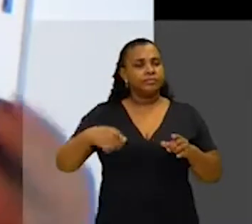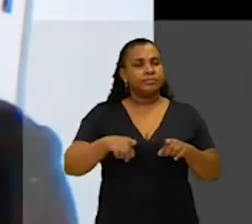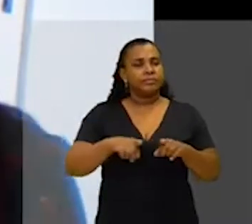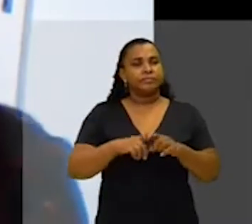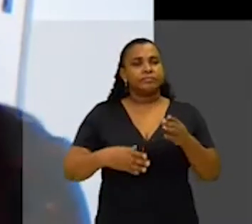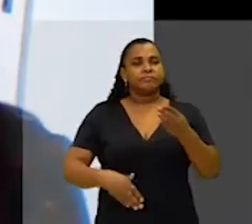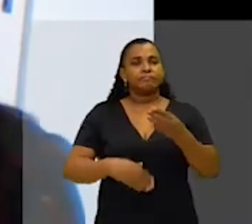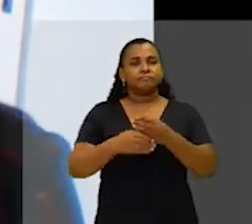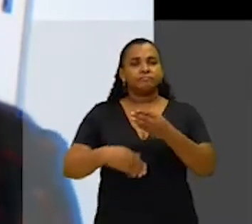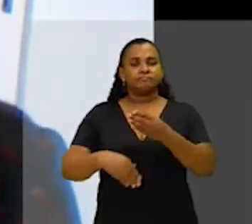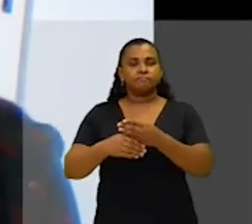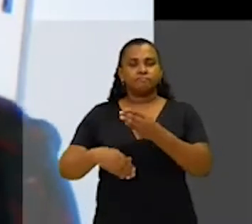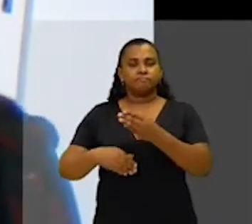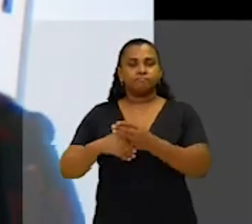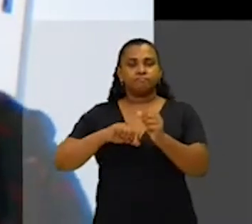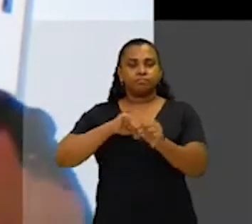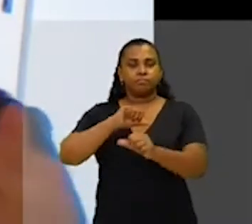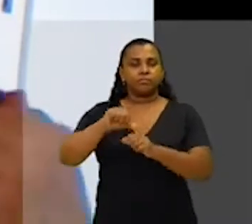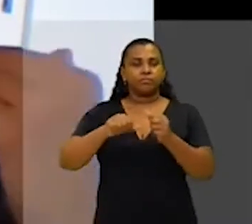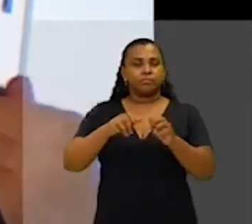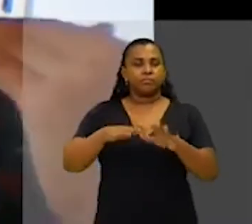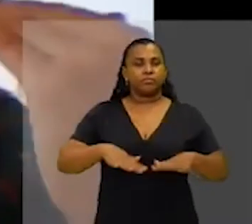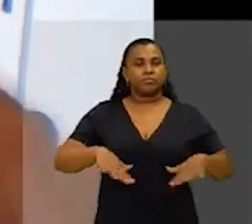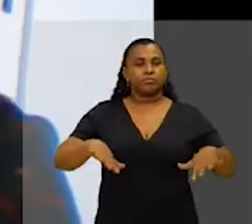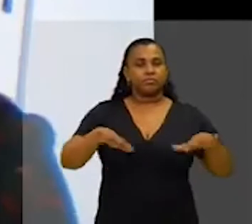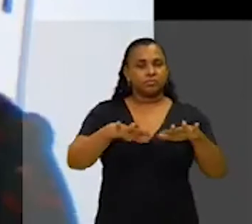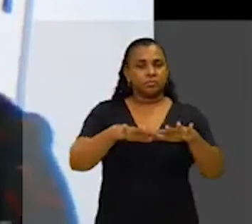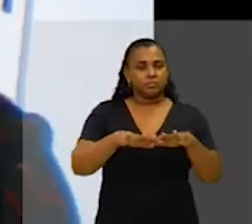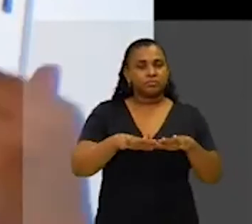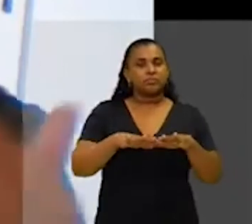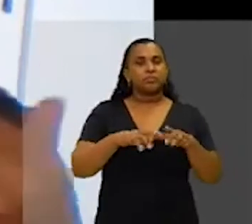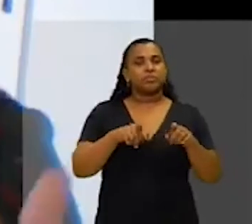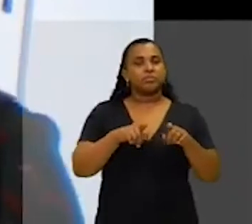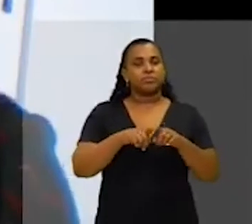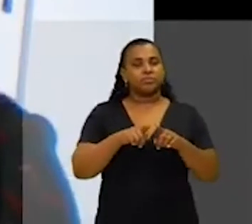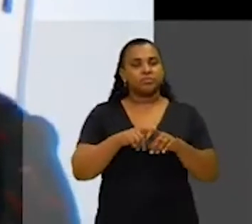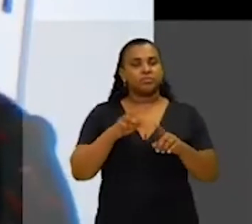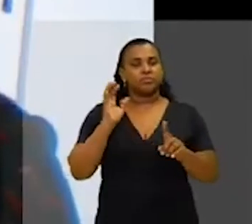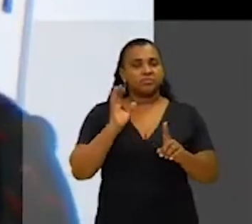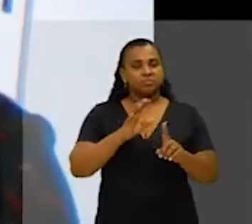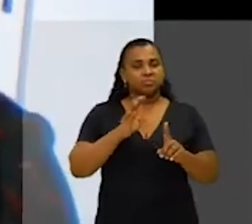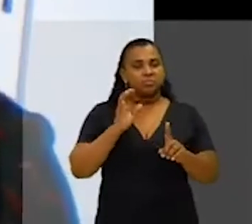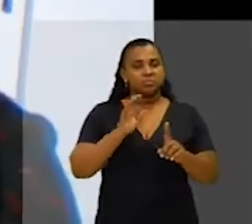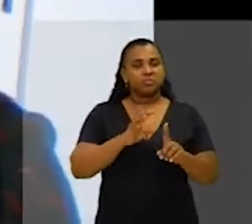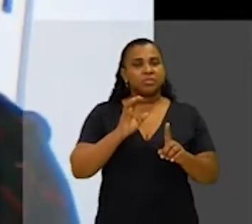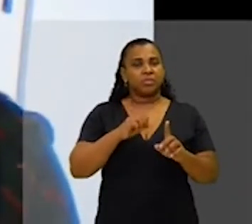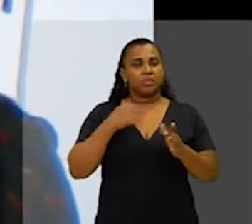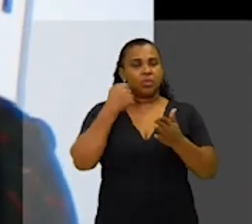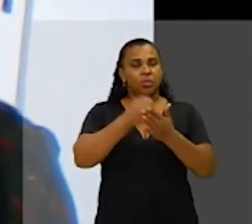transformação desses espaços institucionais é uma maior incidência das mudanças sociais espaços Aí